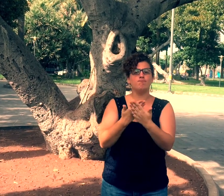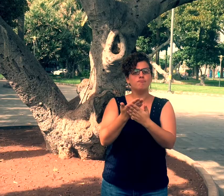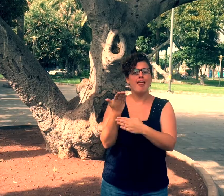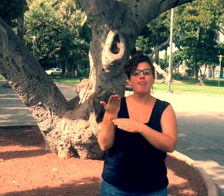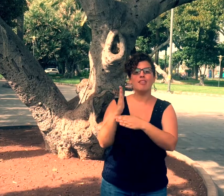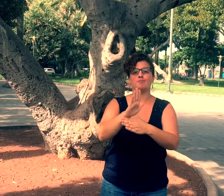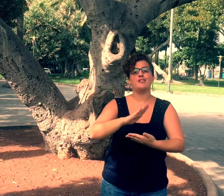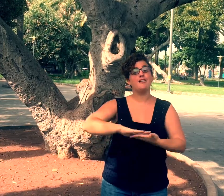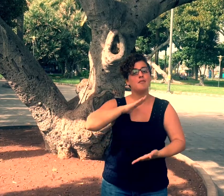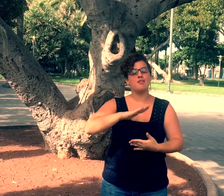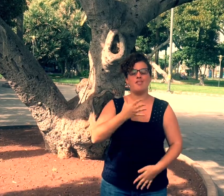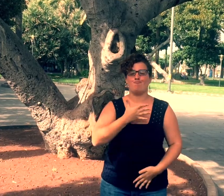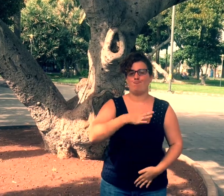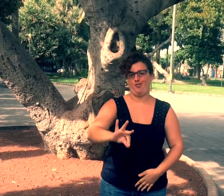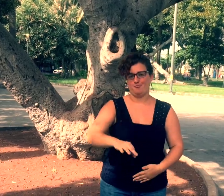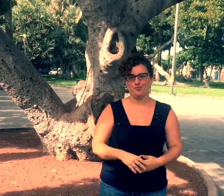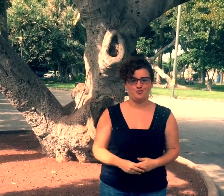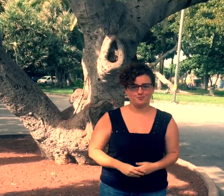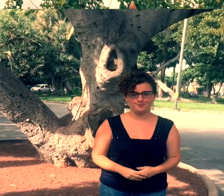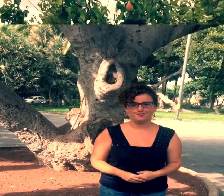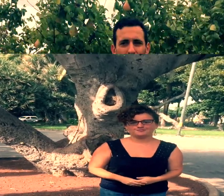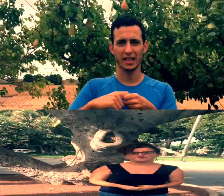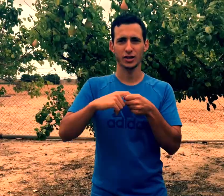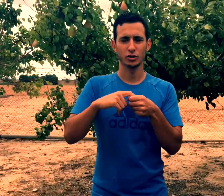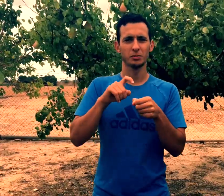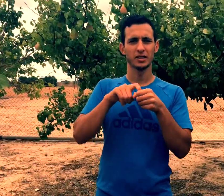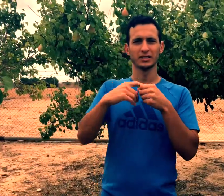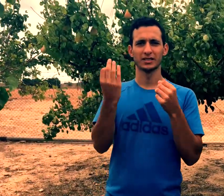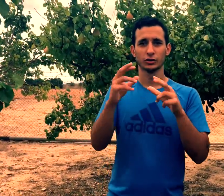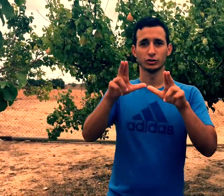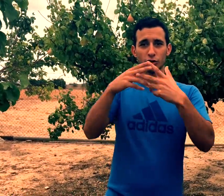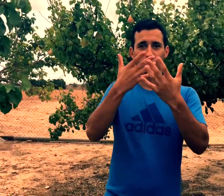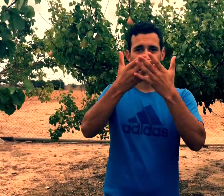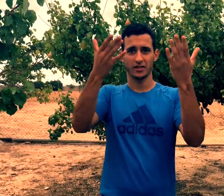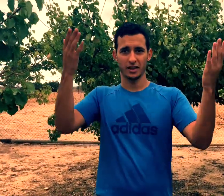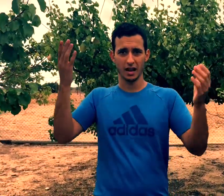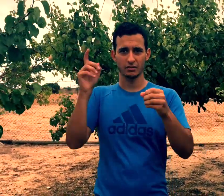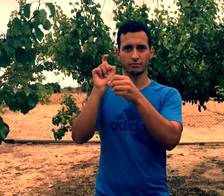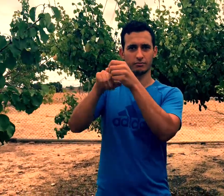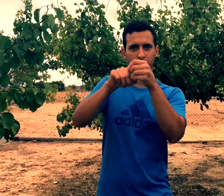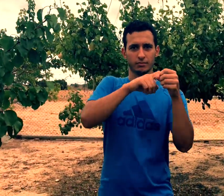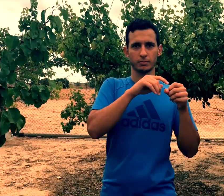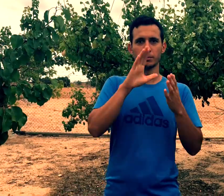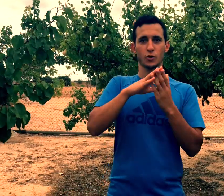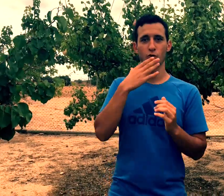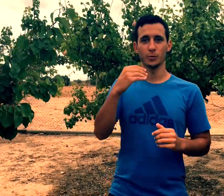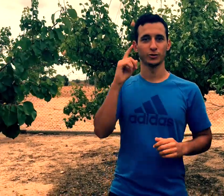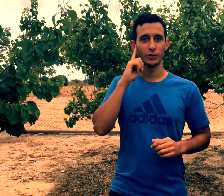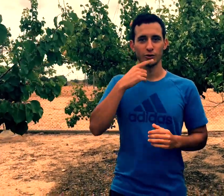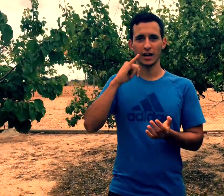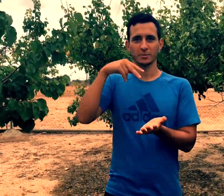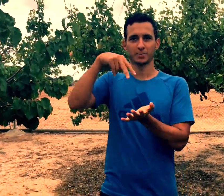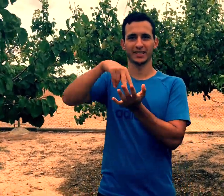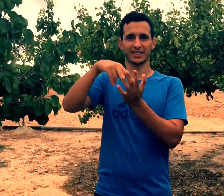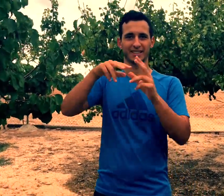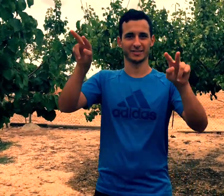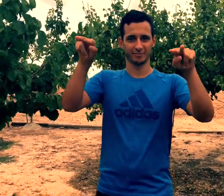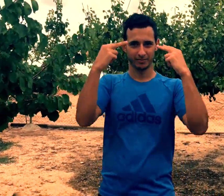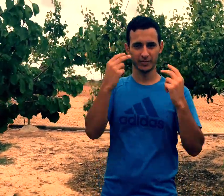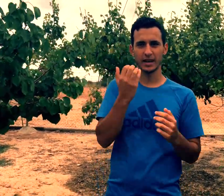nuestros conocimientos y sobradas capacidades. Por último, desde la participación podremos actuar y acceder a cualquier evento en la sociedad. Queremos demostrar que la juventud sorda puede estar presente en cualquier ámbito.